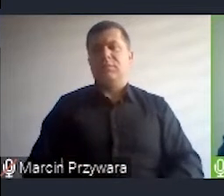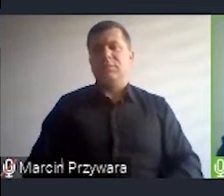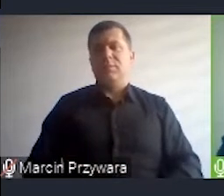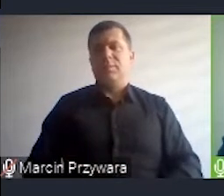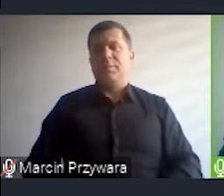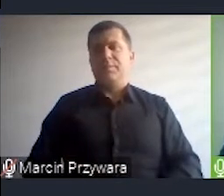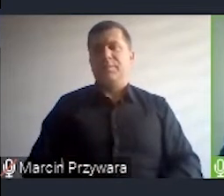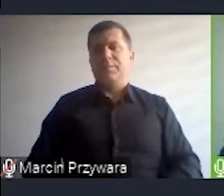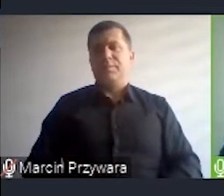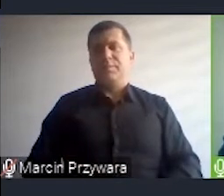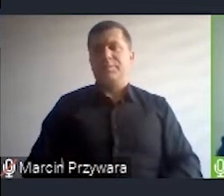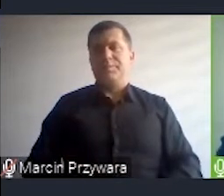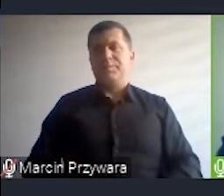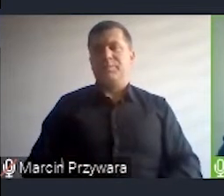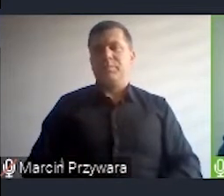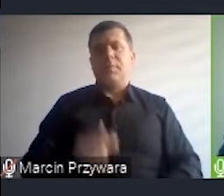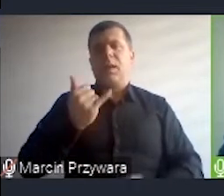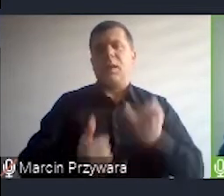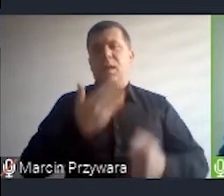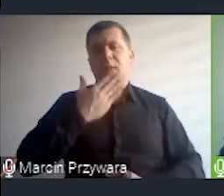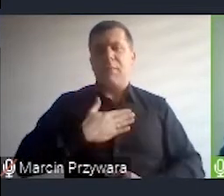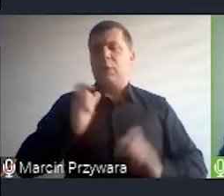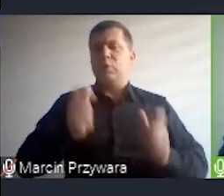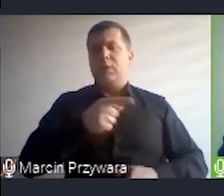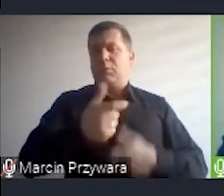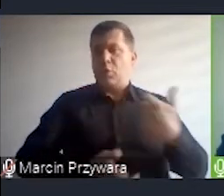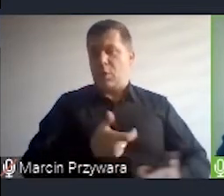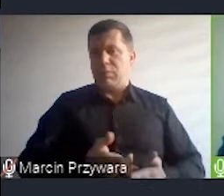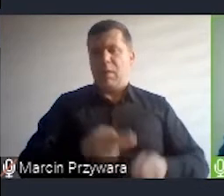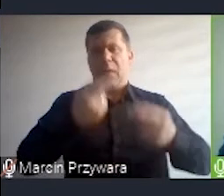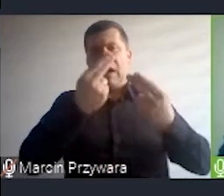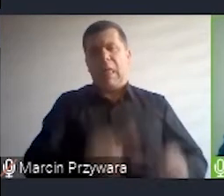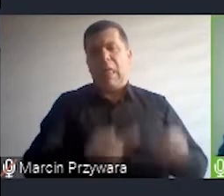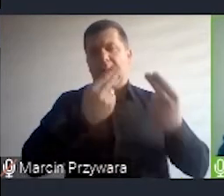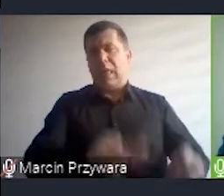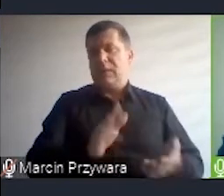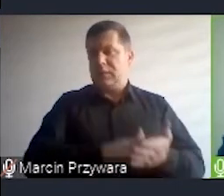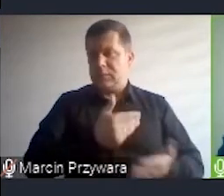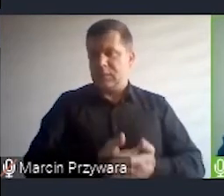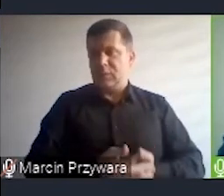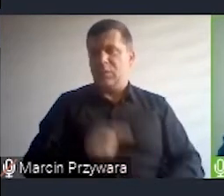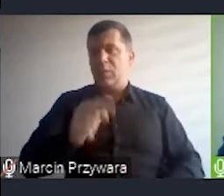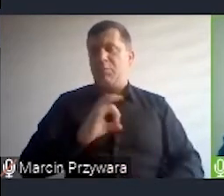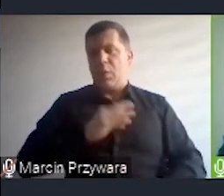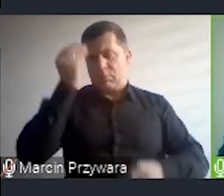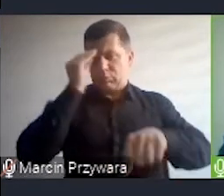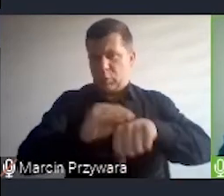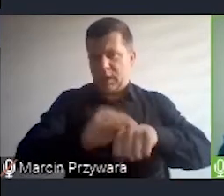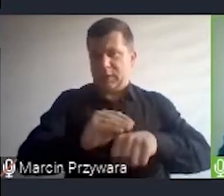Natomiast jeśli nie mam co z tym zrobić i to ma leżeć odłogiem, to moja sugestia jest taka,